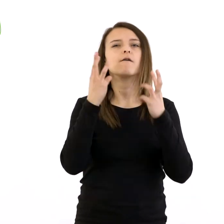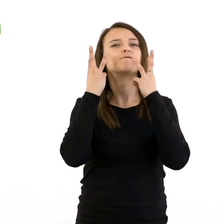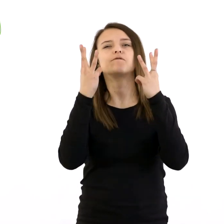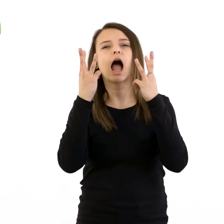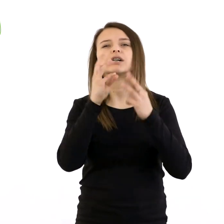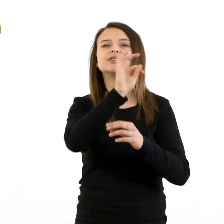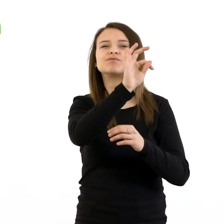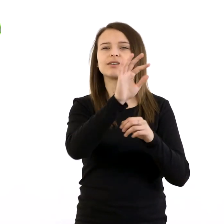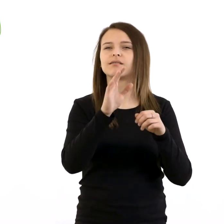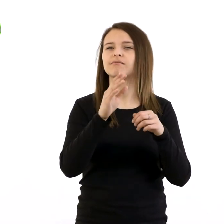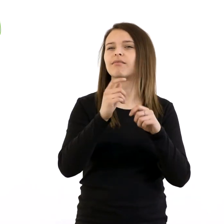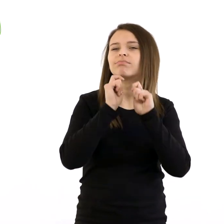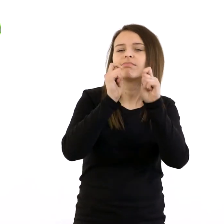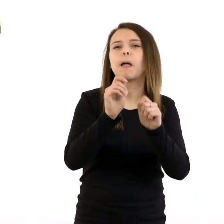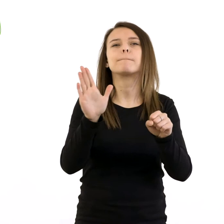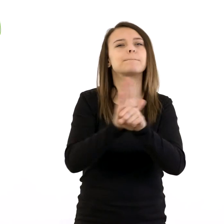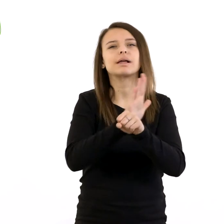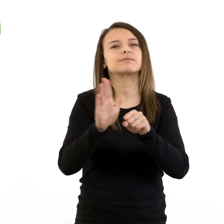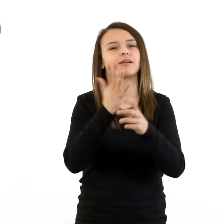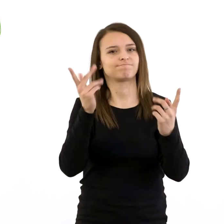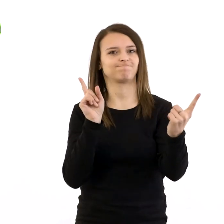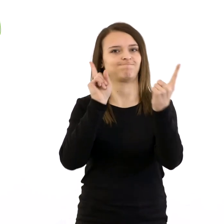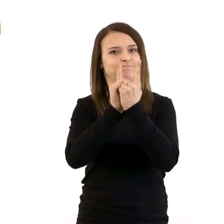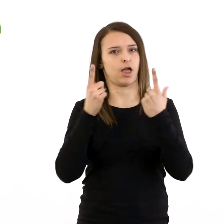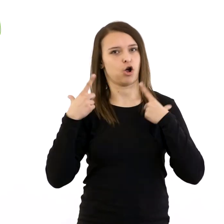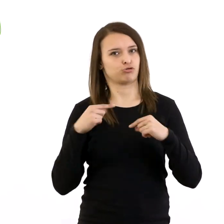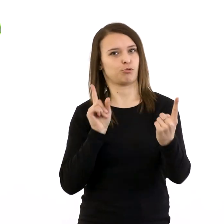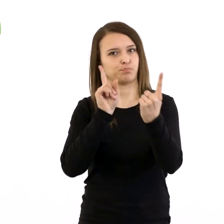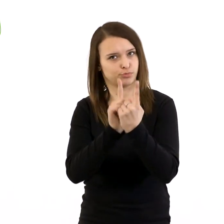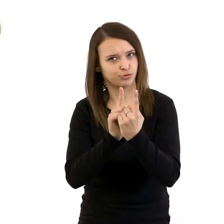Ważnym elementem pozyskania darczyńcy biznesowego jest umówienie się na spotkanie osobiste.